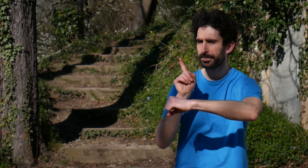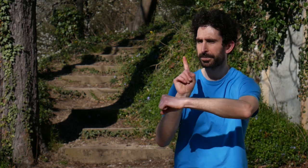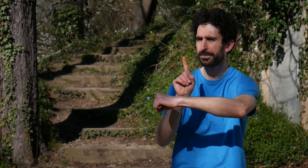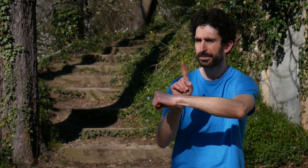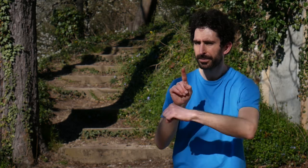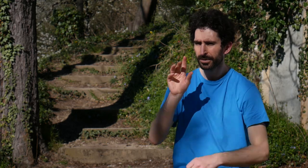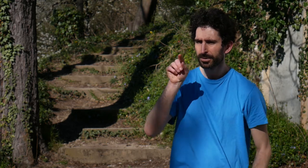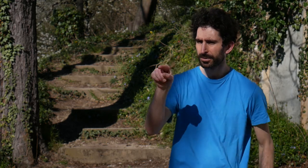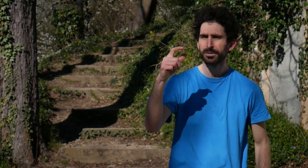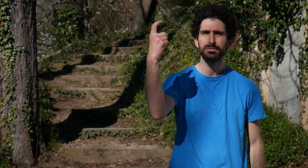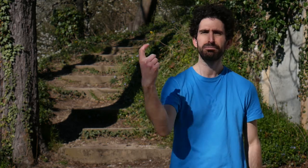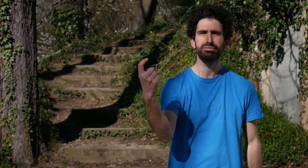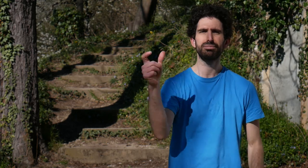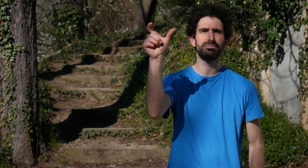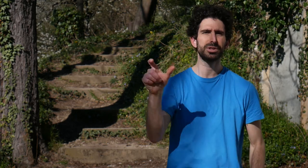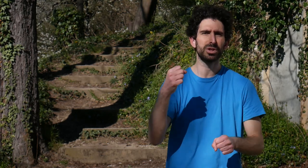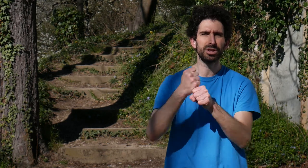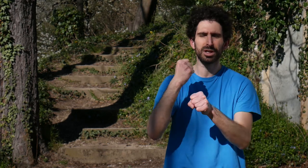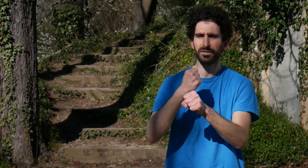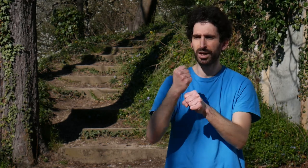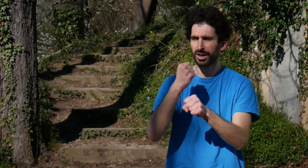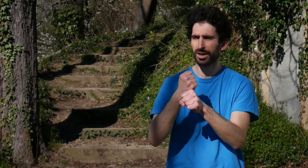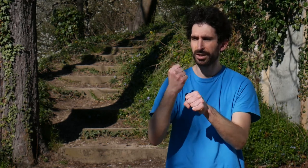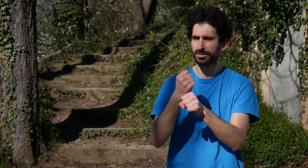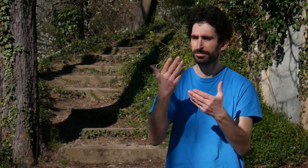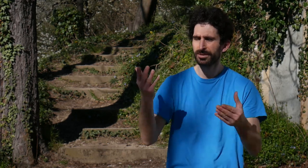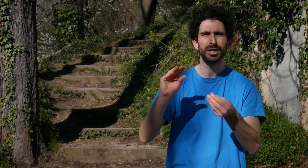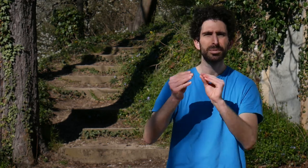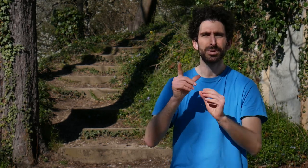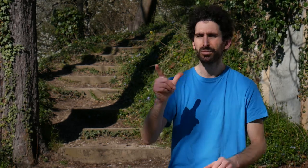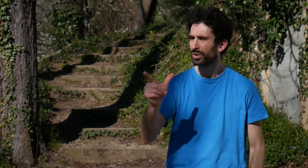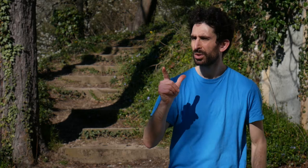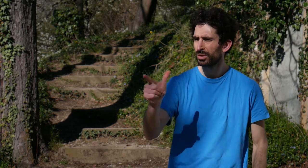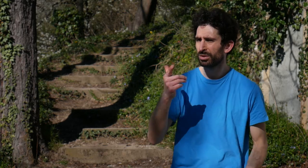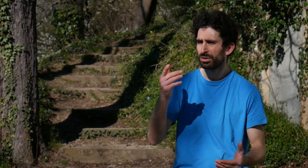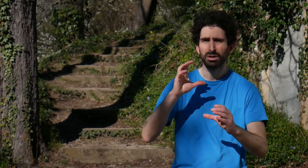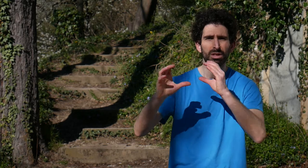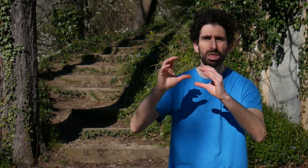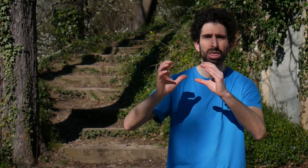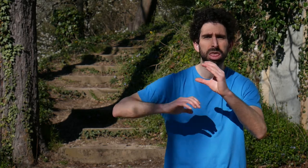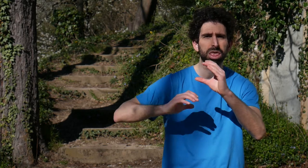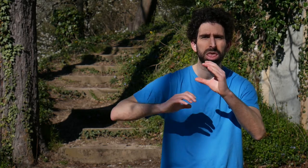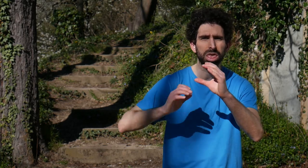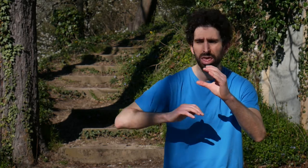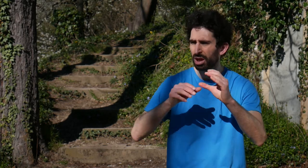Le souci, c'est qu'avec le guichetier la communication était ardue.